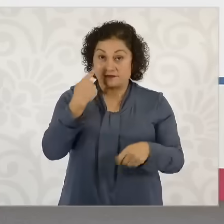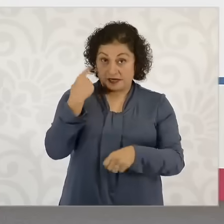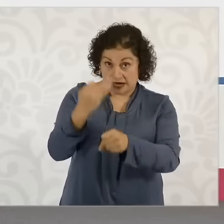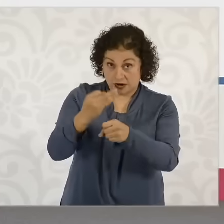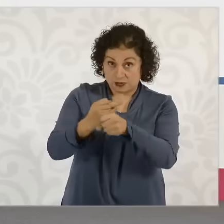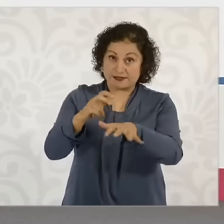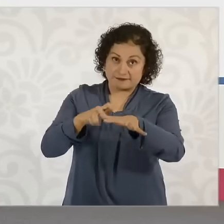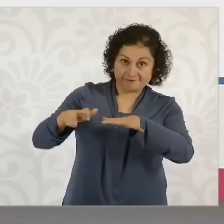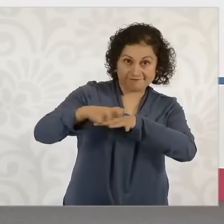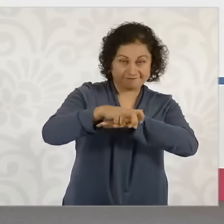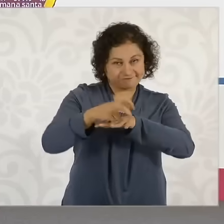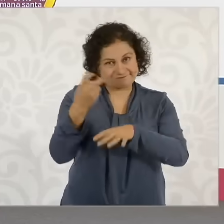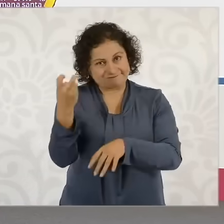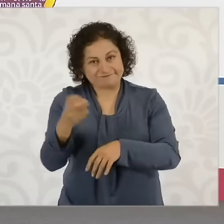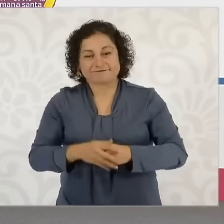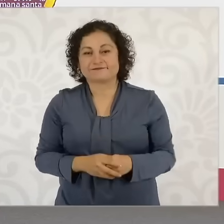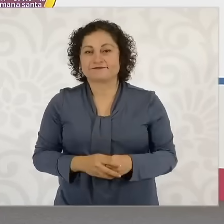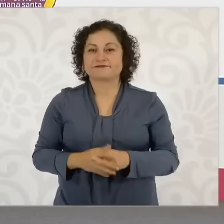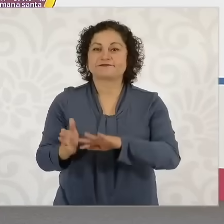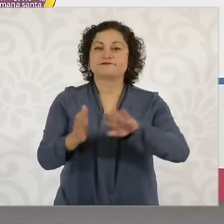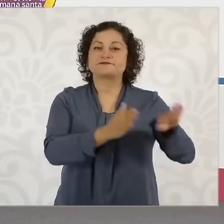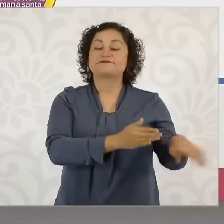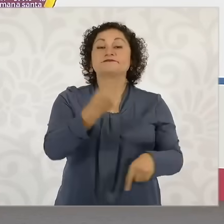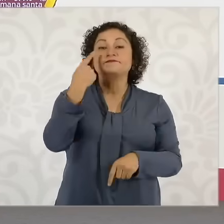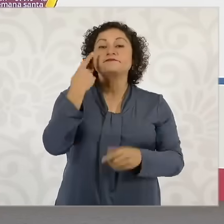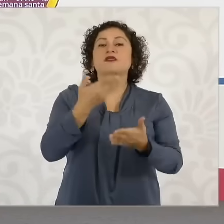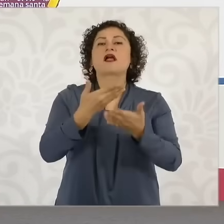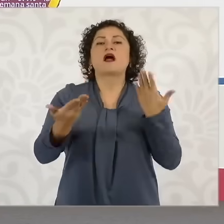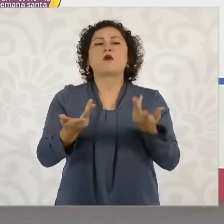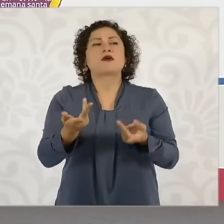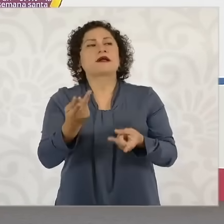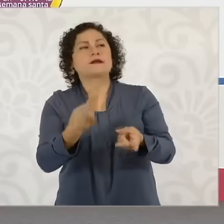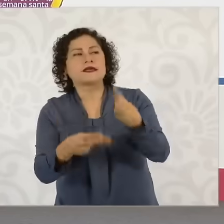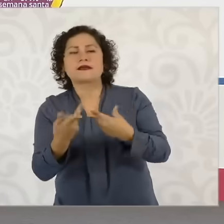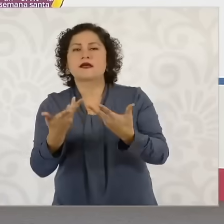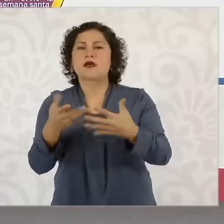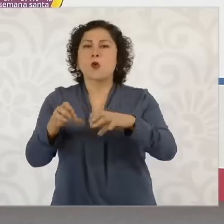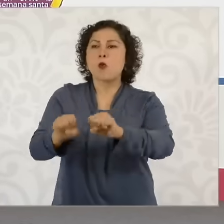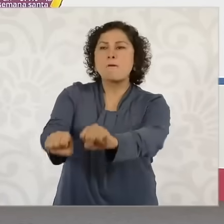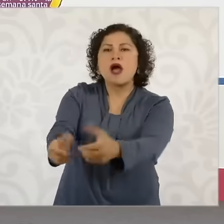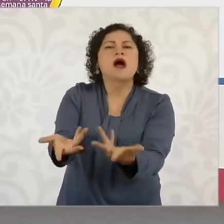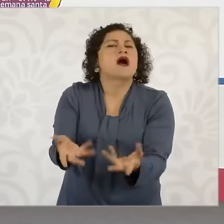lámina les voy a hablar de cómo vamos con la ocupación. Recuerden que lo más importante en